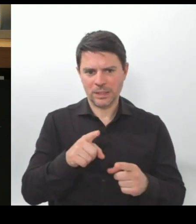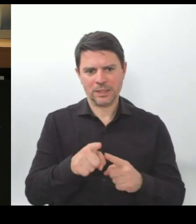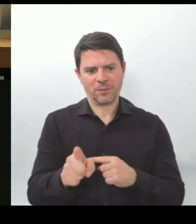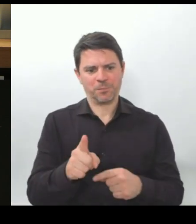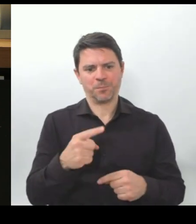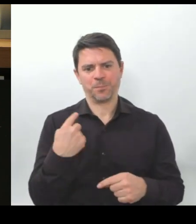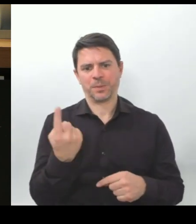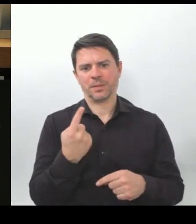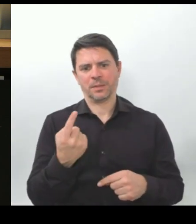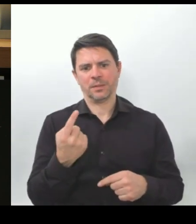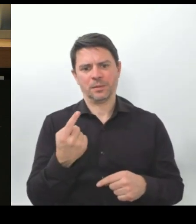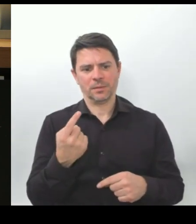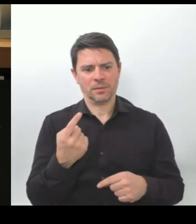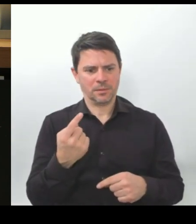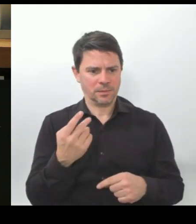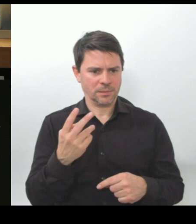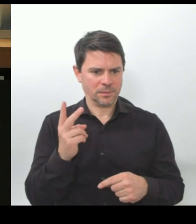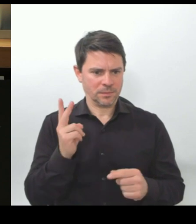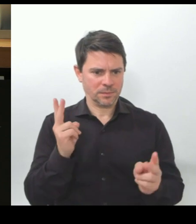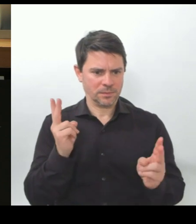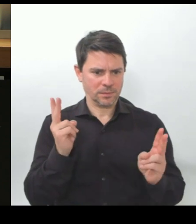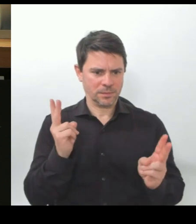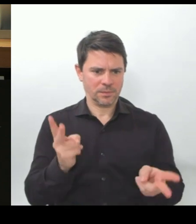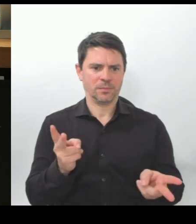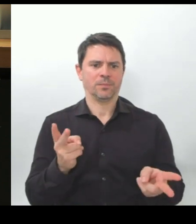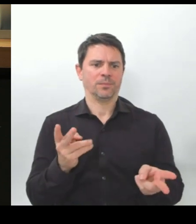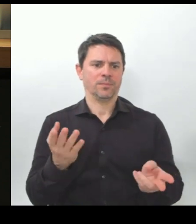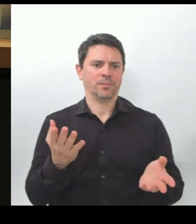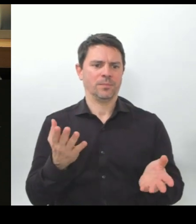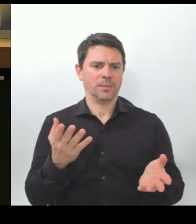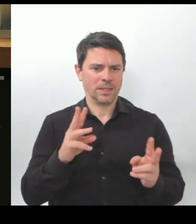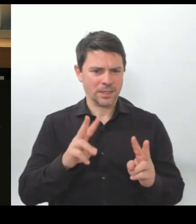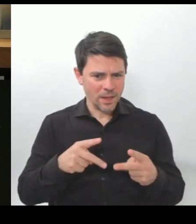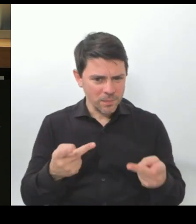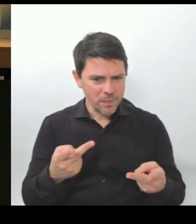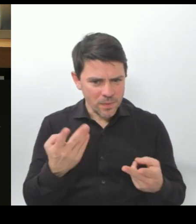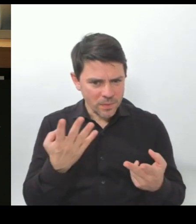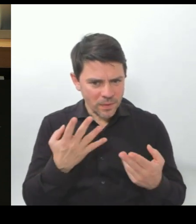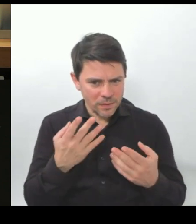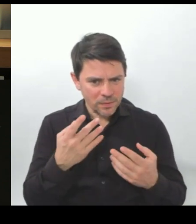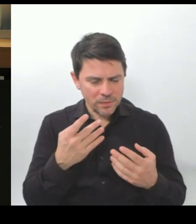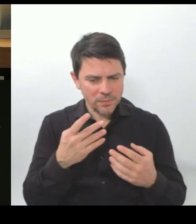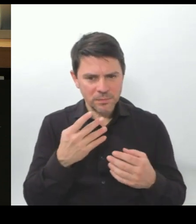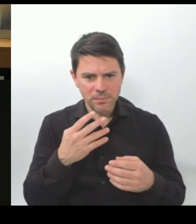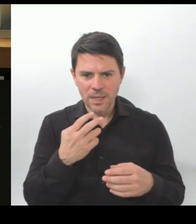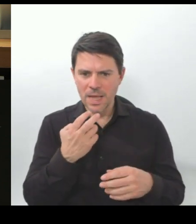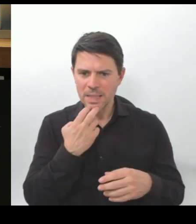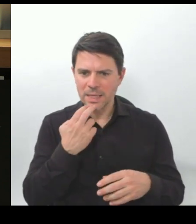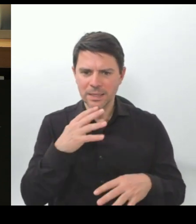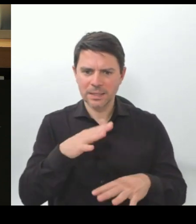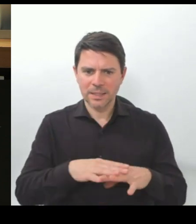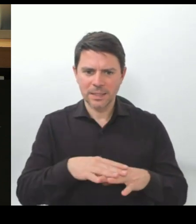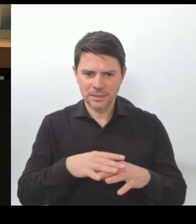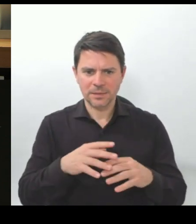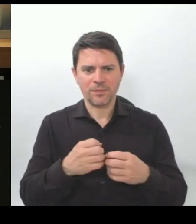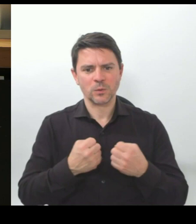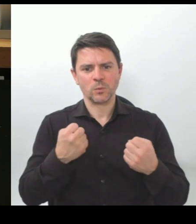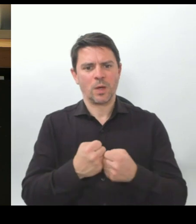Es überrascht nicht, denn sie verbessert weder die Versorgung noch sorgt sie für ein günstigeres Angebot. Noch bringt sie den Umbau der Energiewirtschaft vor.